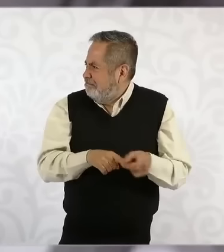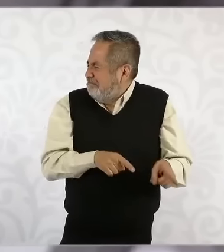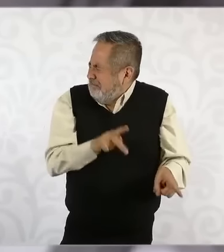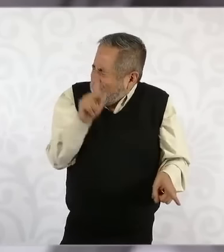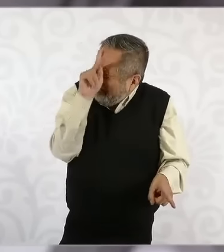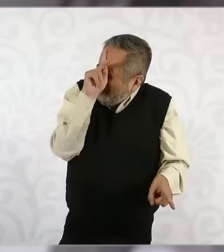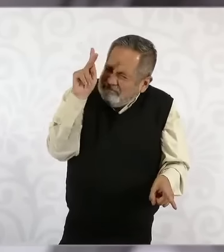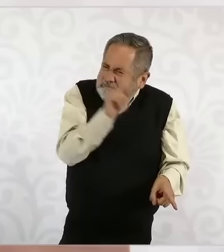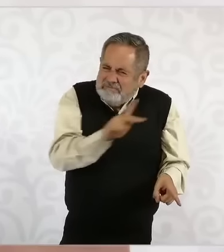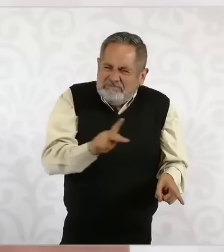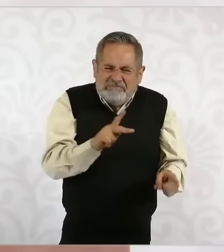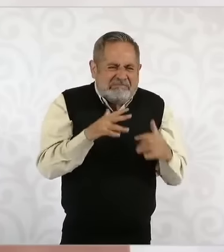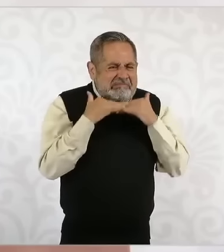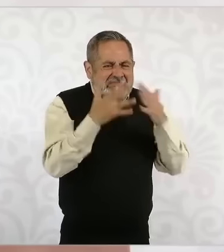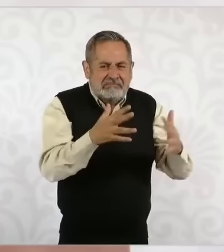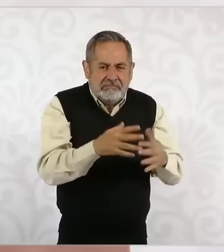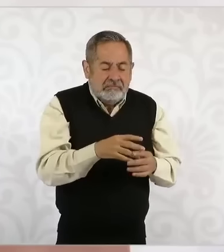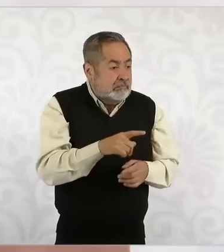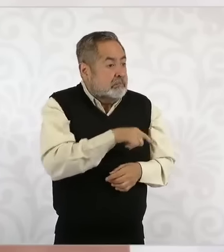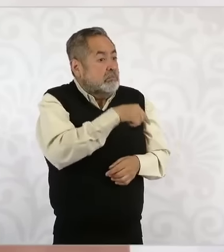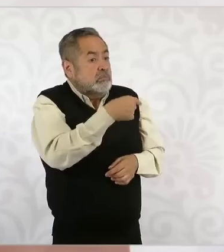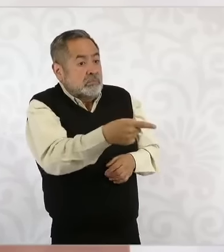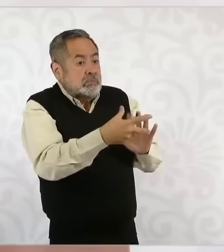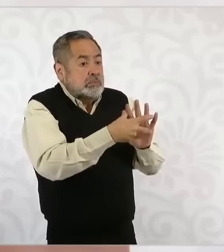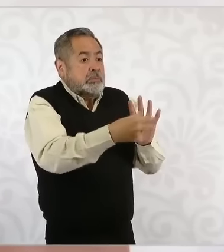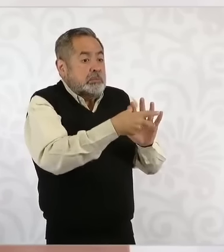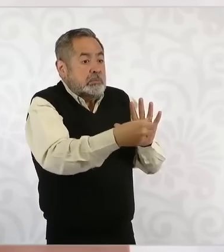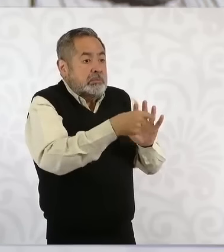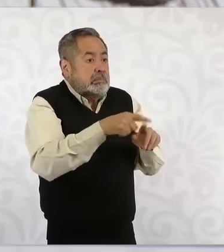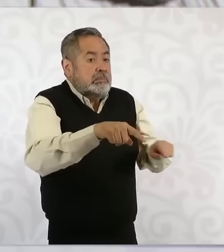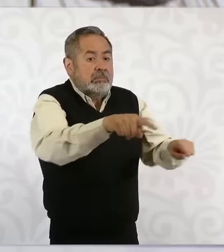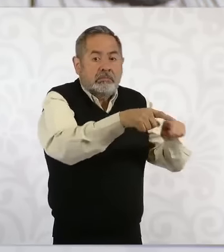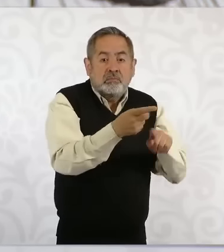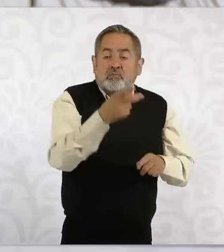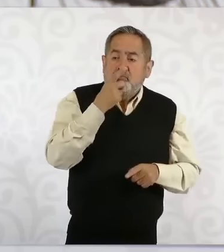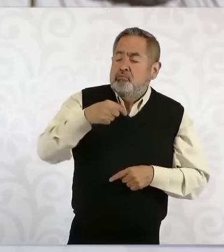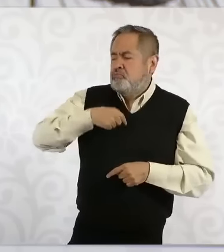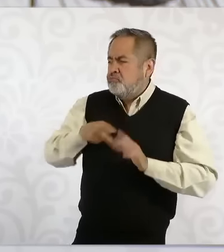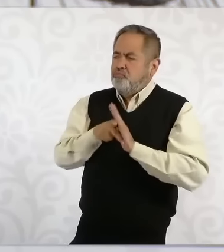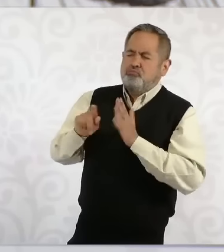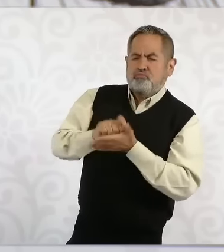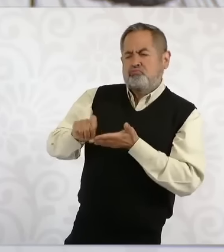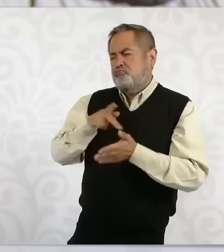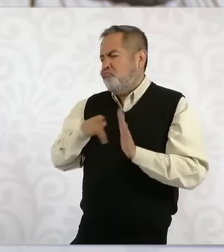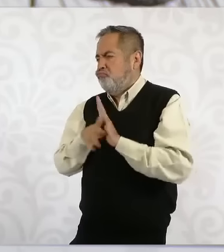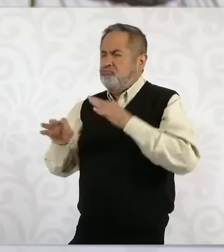y luego todo lo que la repiten, ¿no? Que se dicen periodistas. Es de verdad, eh,